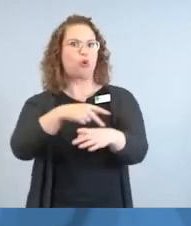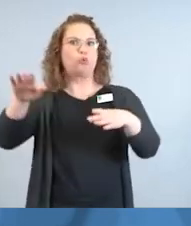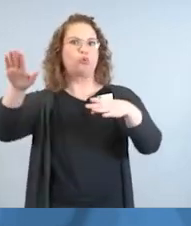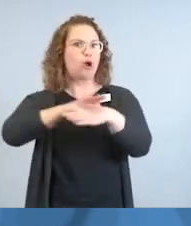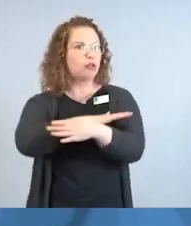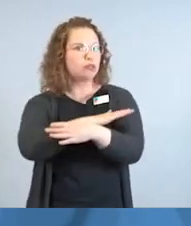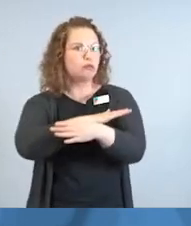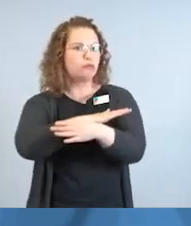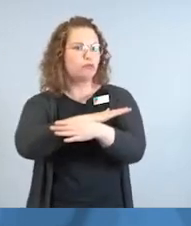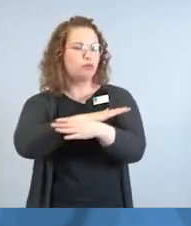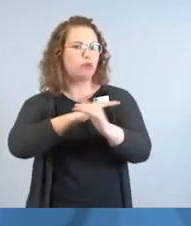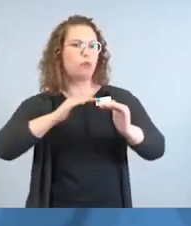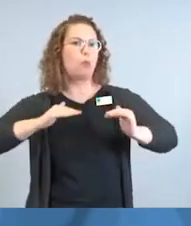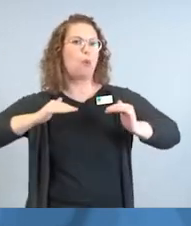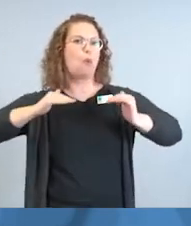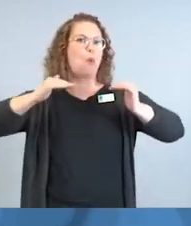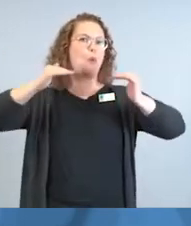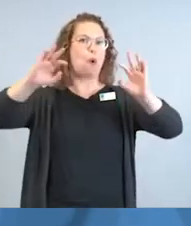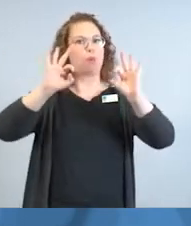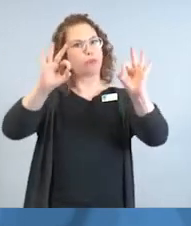kun ihmiset eivät halua Astra Zenecan rokotetta?